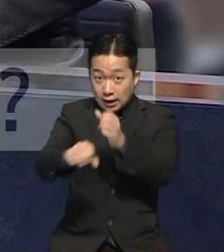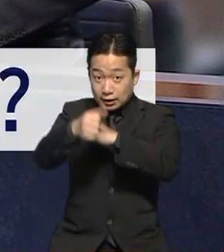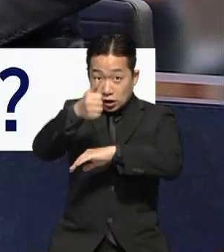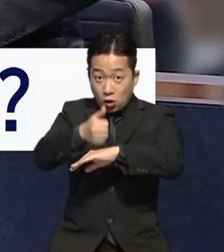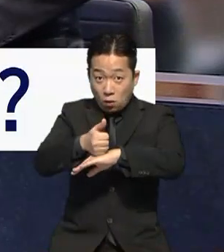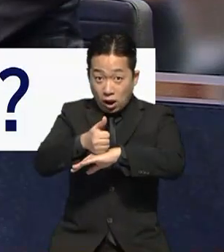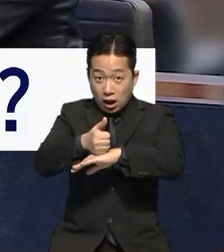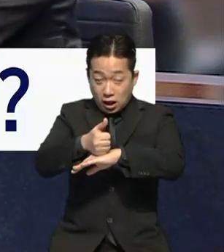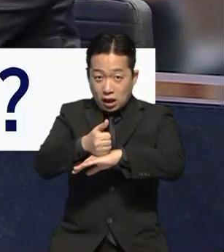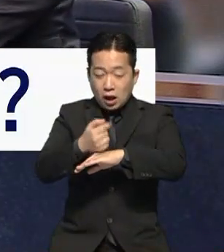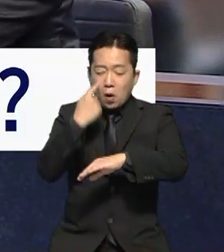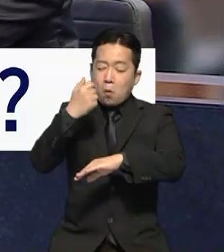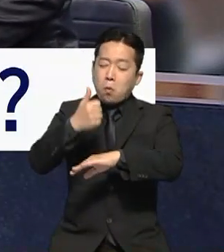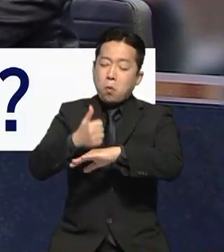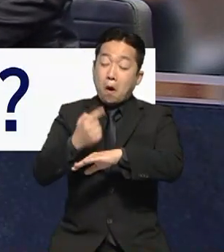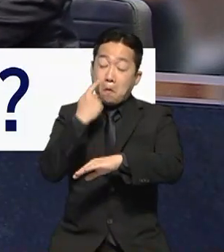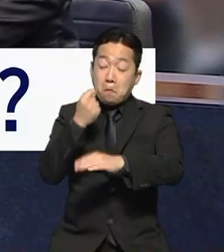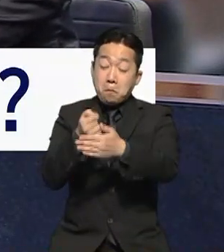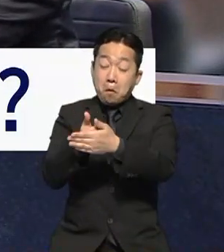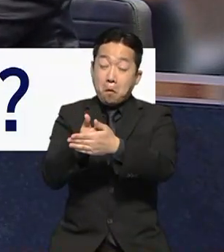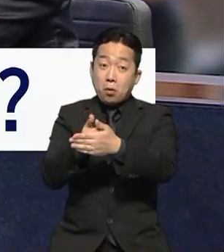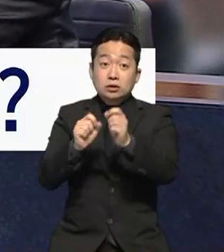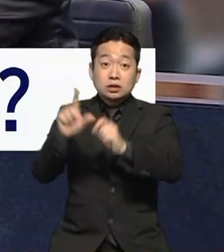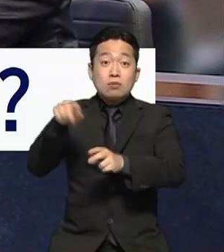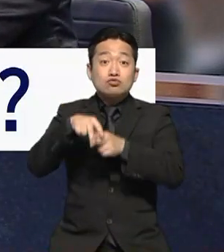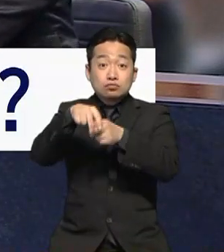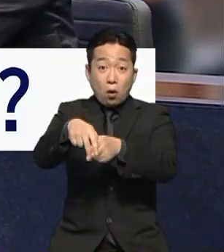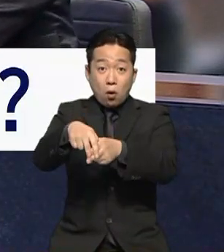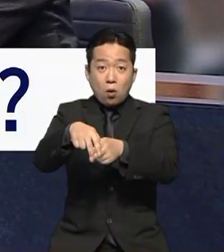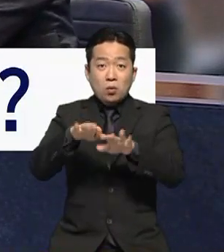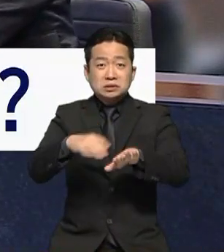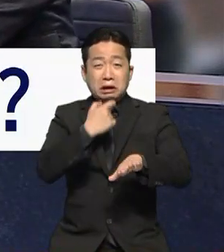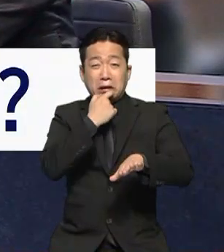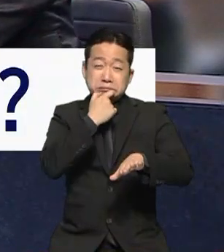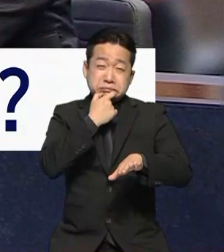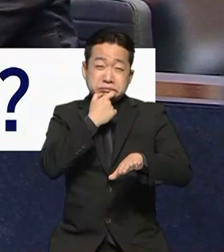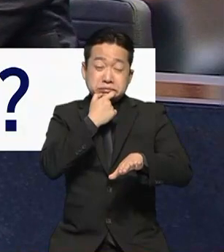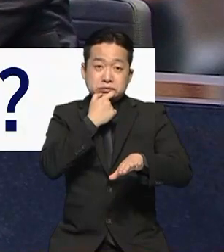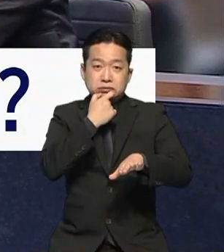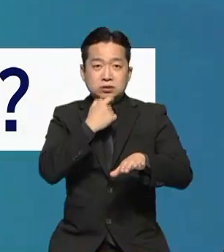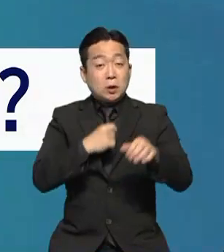주목되는 부분이 대부분 후보가 비호감도가 호감도보다 높습니다.